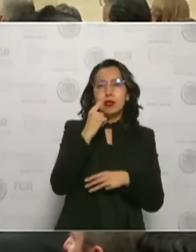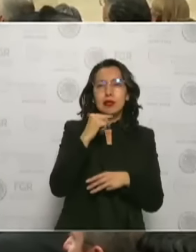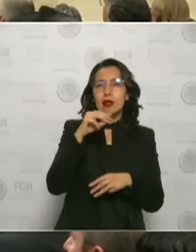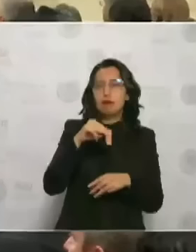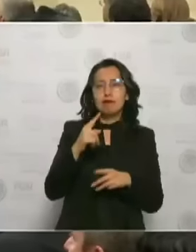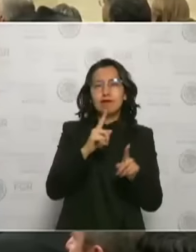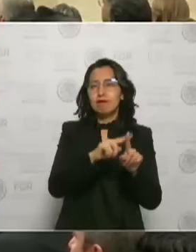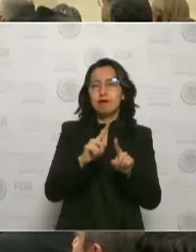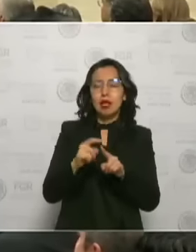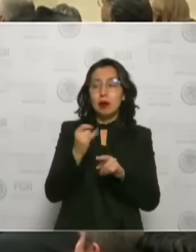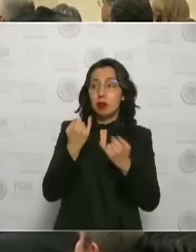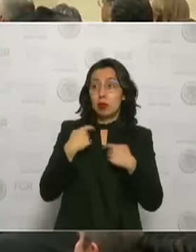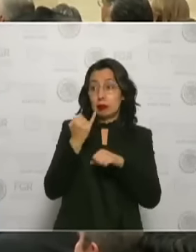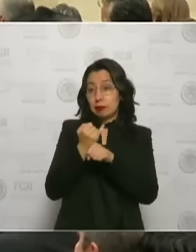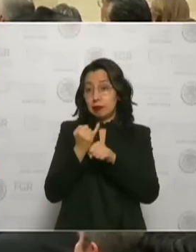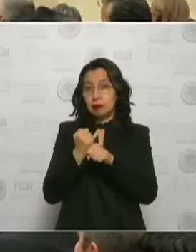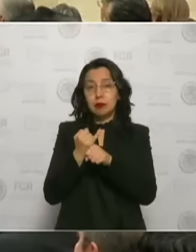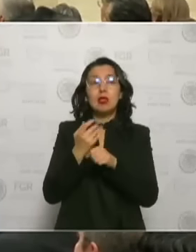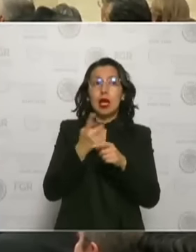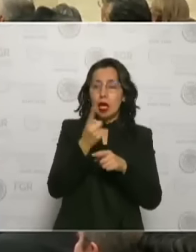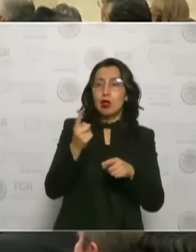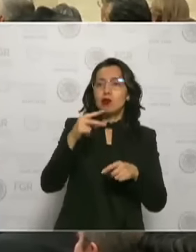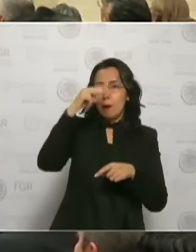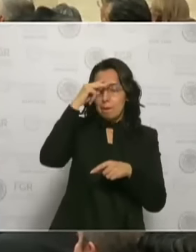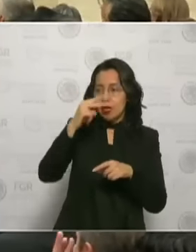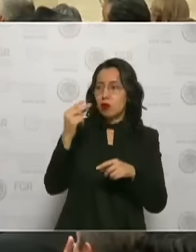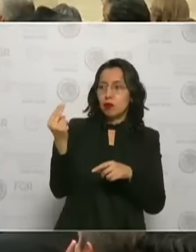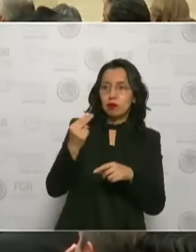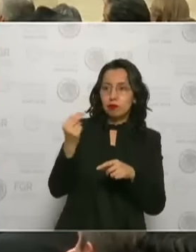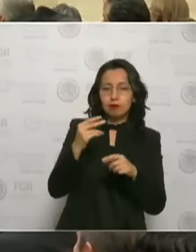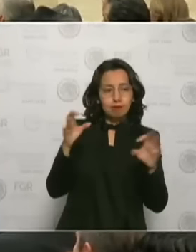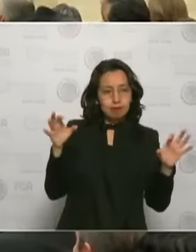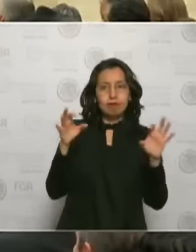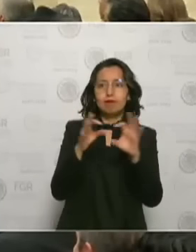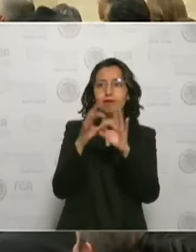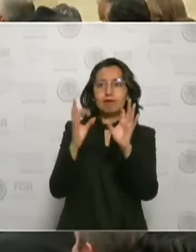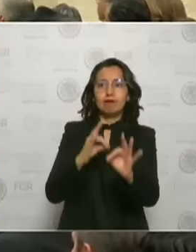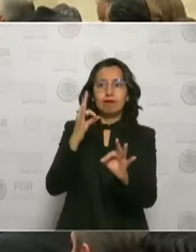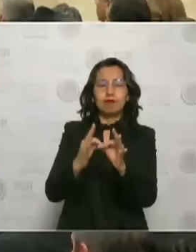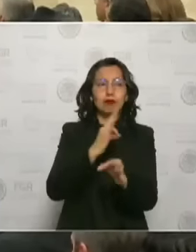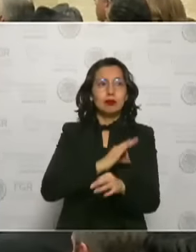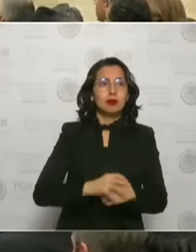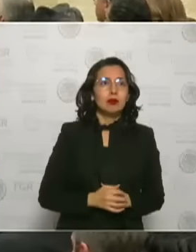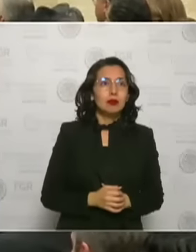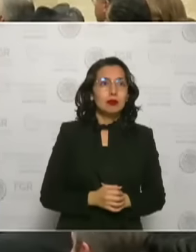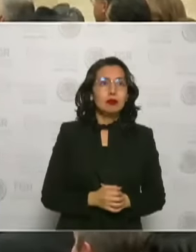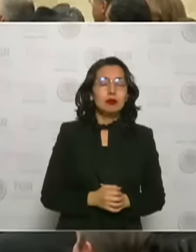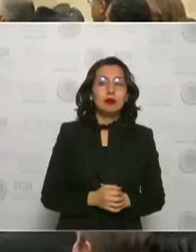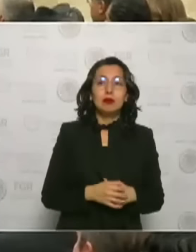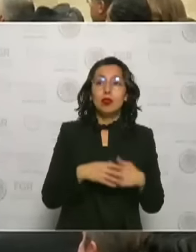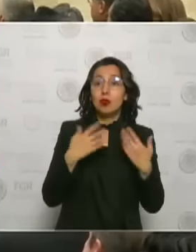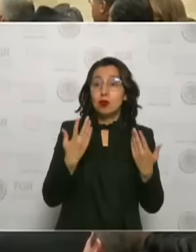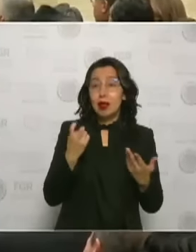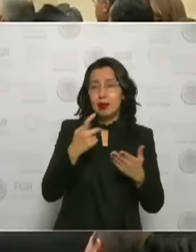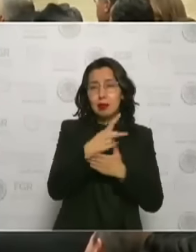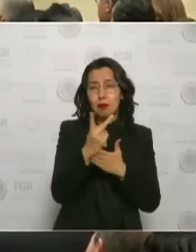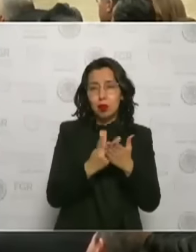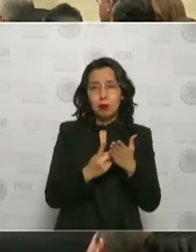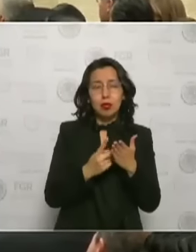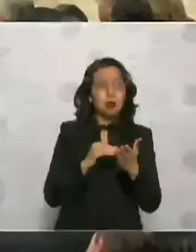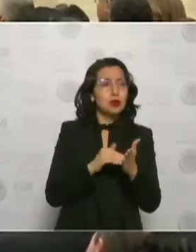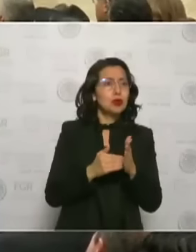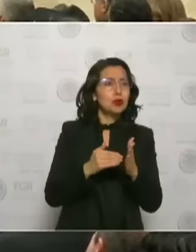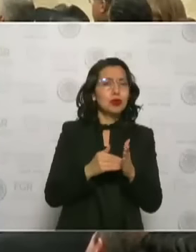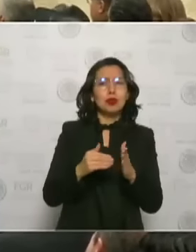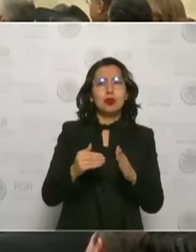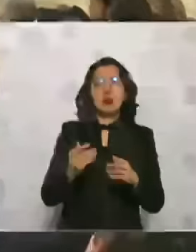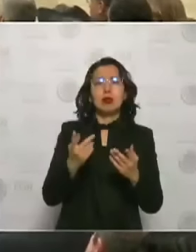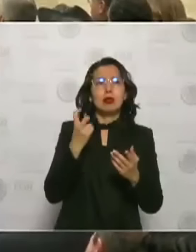analistas que México necesita. La conclusión final de este plan estratégico es un pacto de integridad